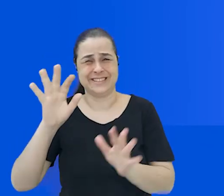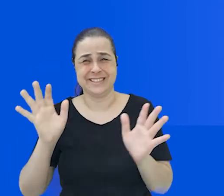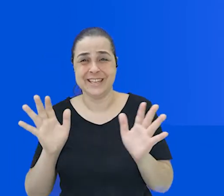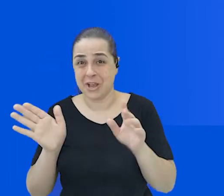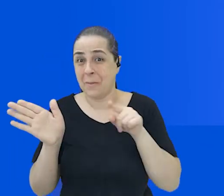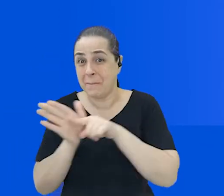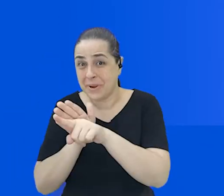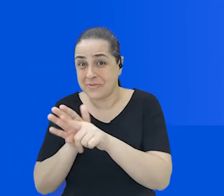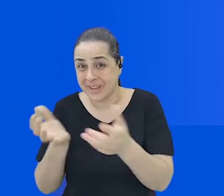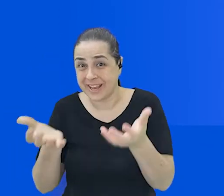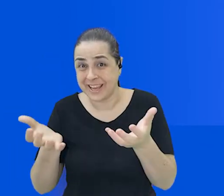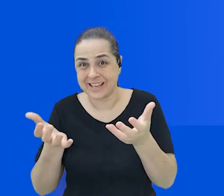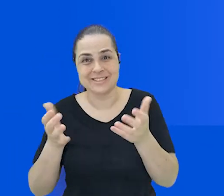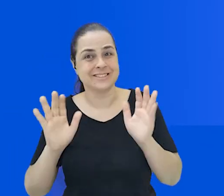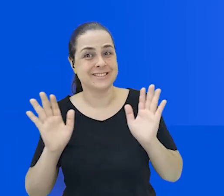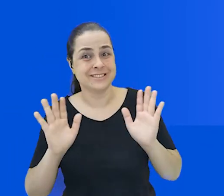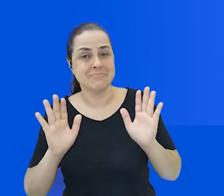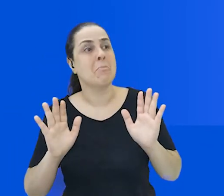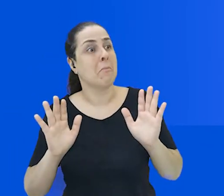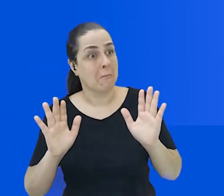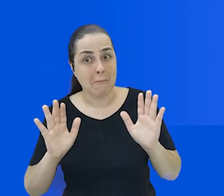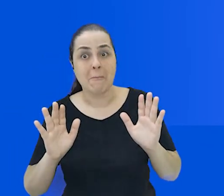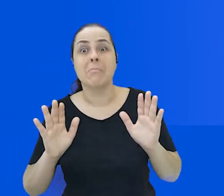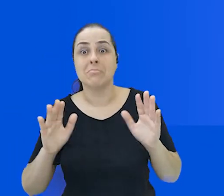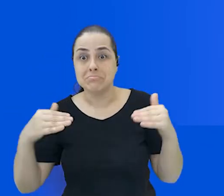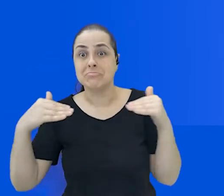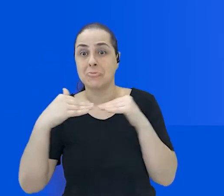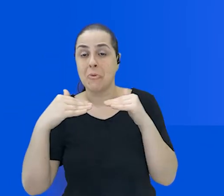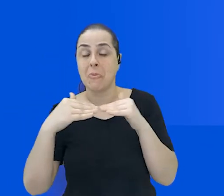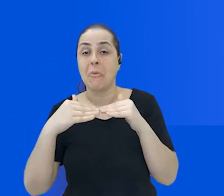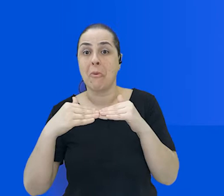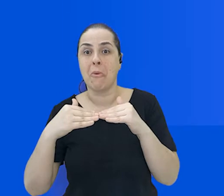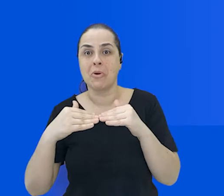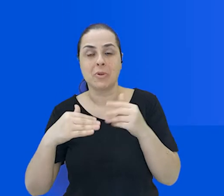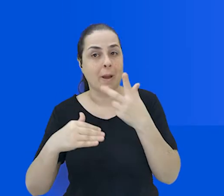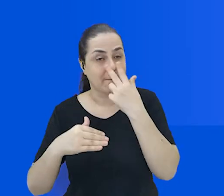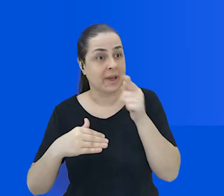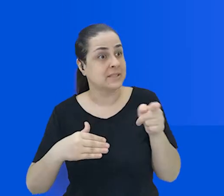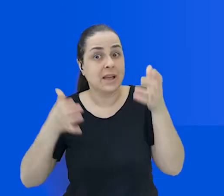Quer perguntar Cá? Não, ia falar que fez super sentido, queria colocar uma coroa na cabeça. Porque ela fala